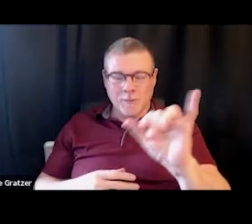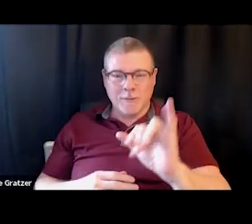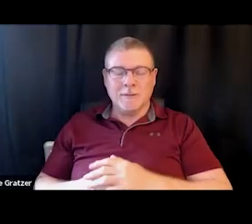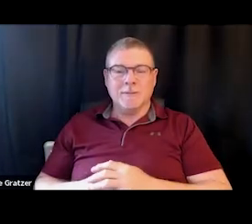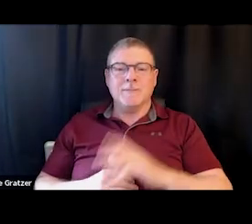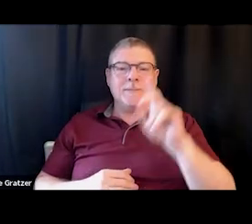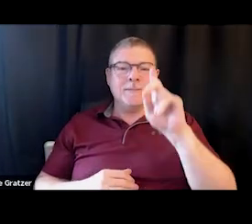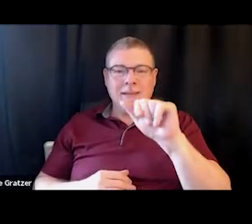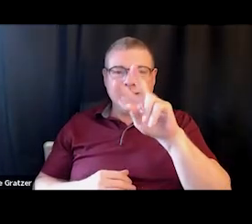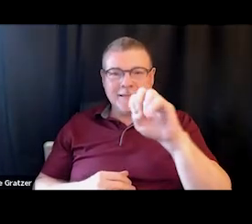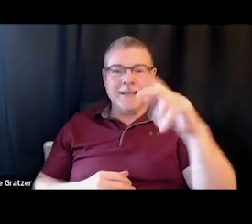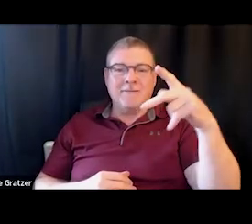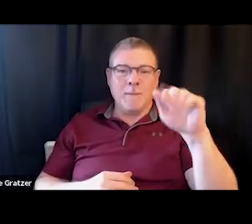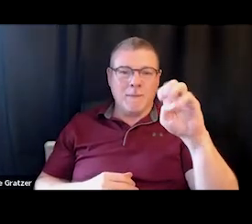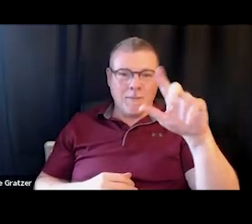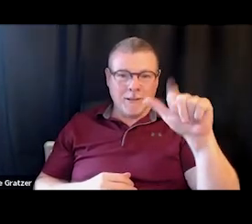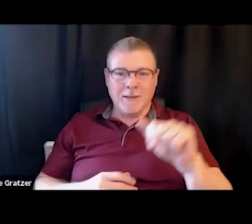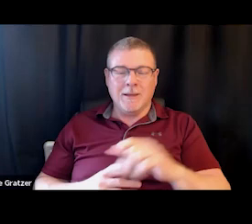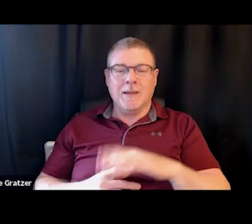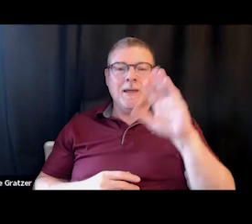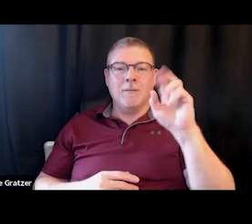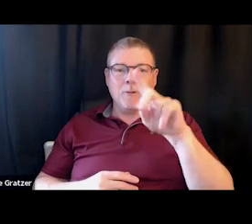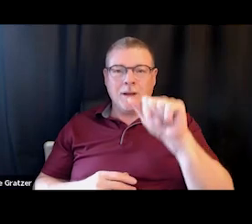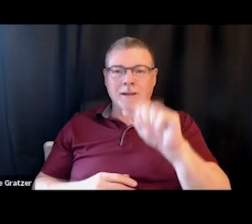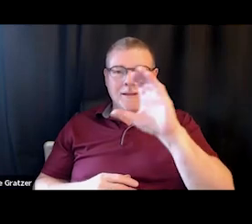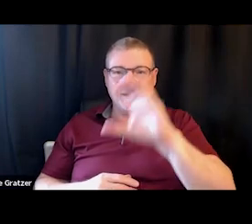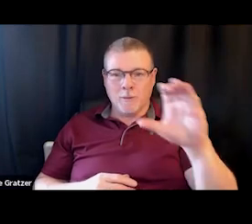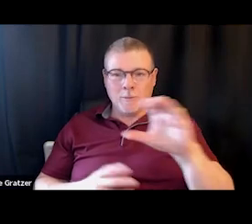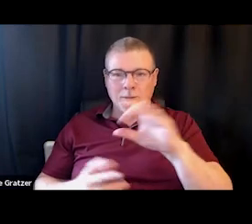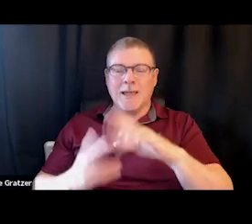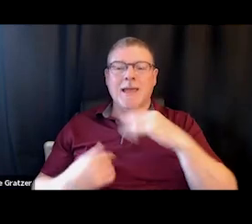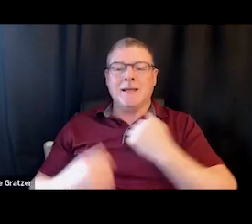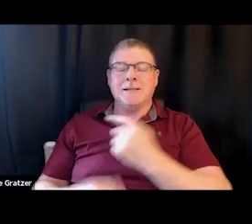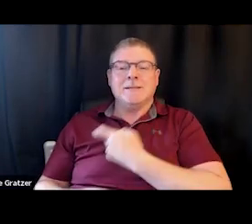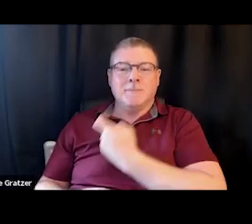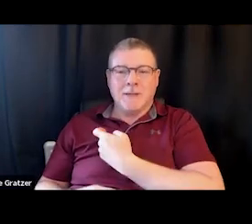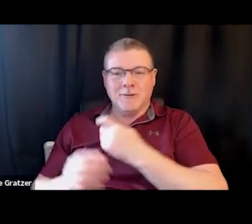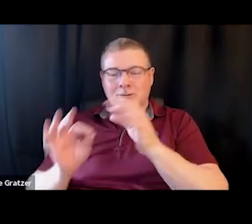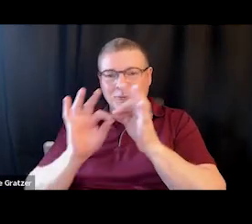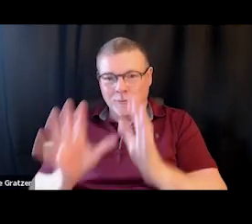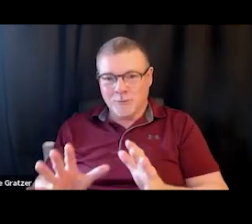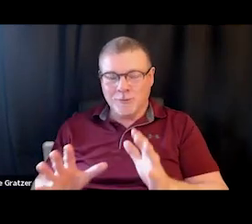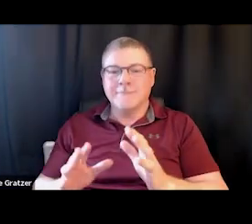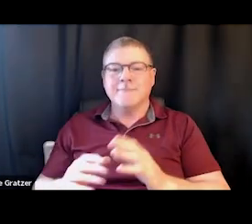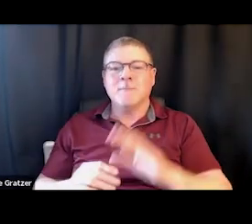Dave y Pamela, Brenda, nuestra subtituladora, y nuestros intérpretes de español, Enrique y Suzanne,